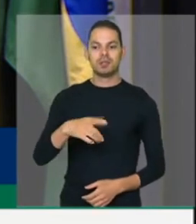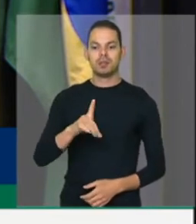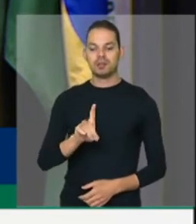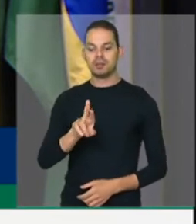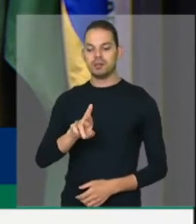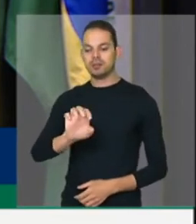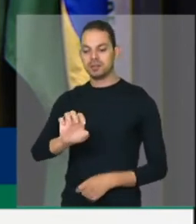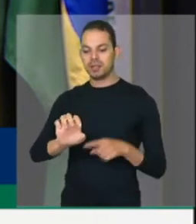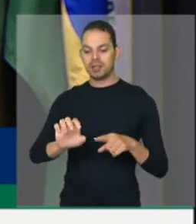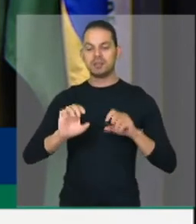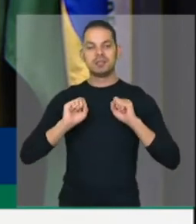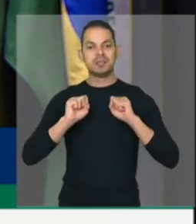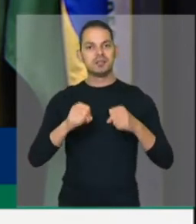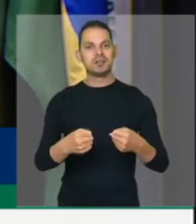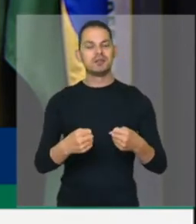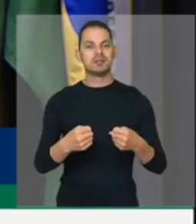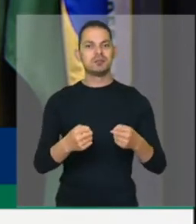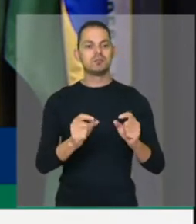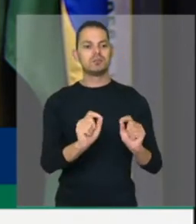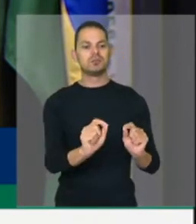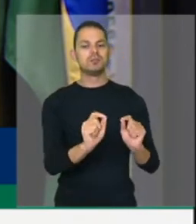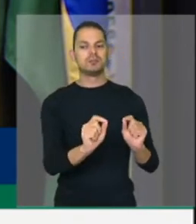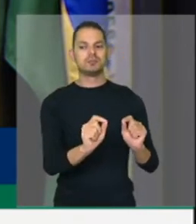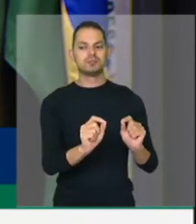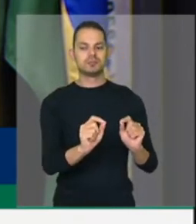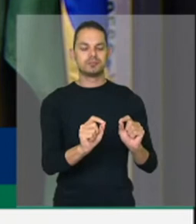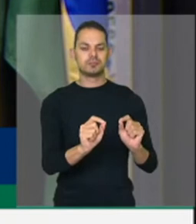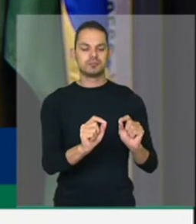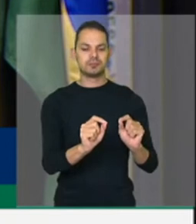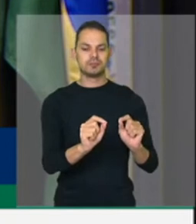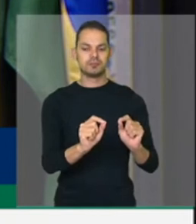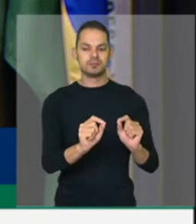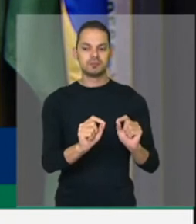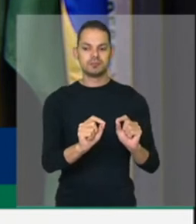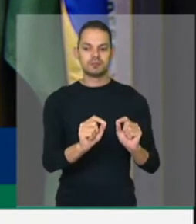MINISTRO DA AGU, ANDRÉ MENDONÇA, QUANDO ELE FAZ A DEFESA NA DISCUSSÃO, ALIÁS